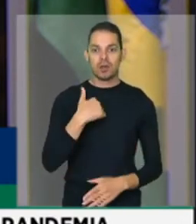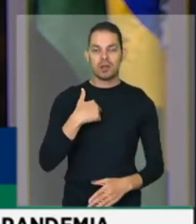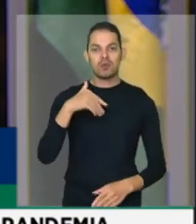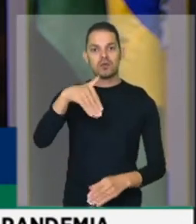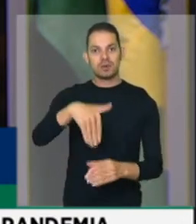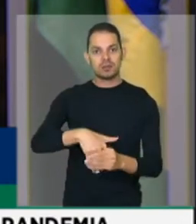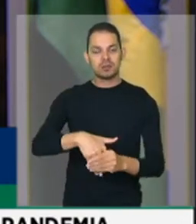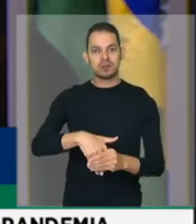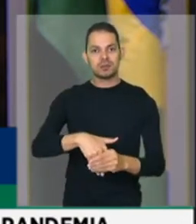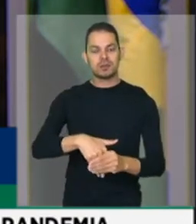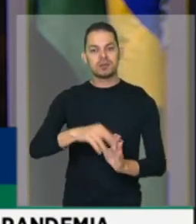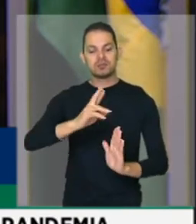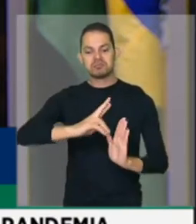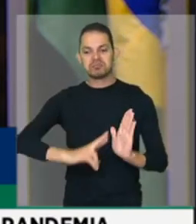VOU DAR O MEU VOTO NESTE RELATÓRIO, AO DELIBERAR SOBRE